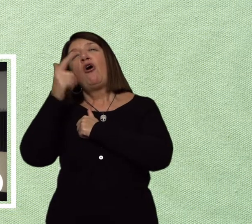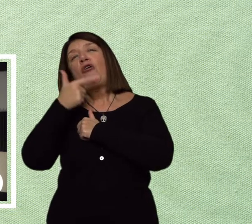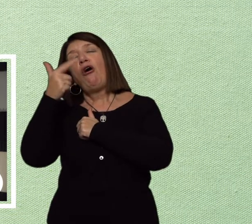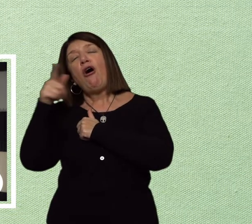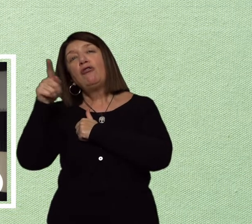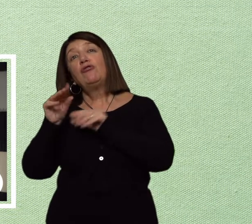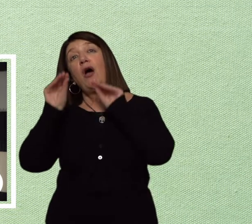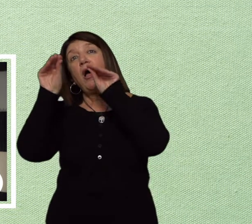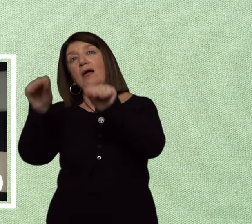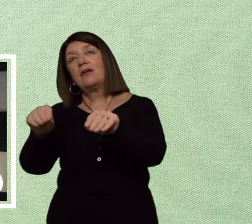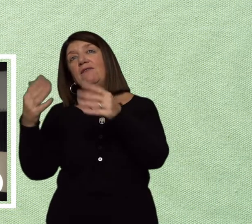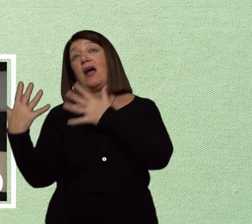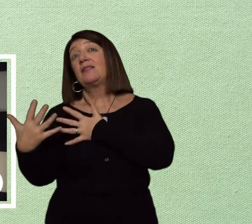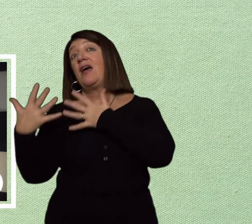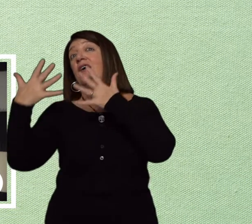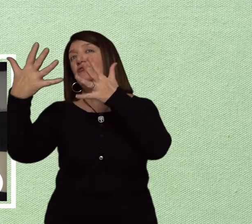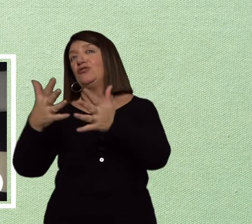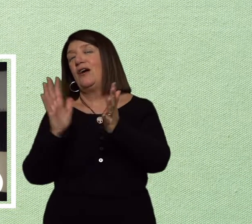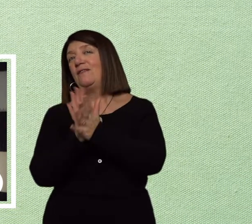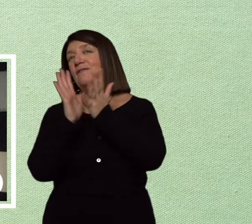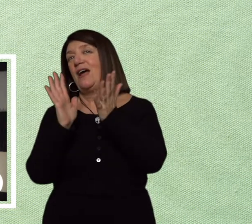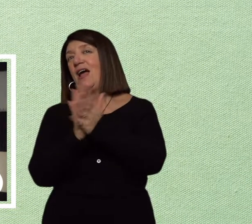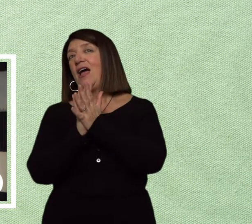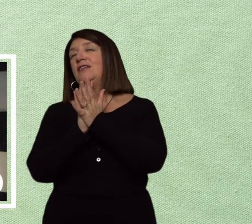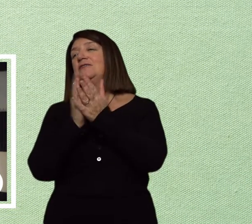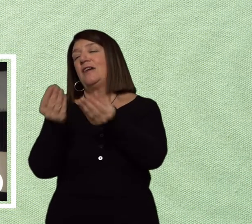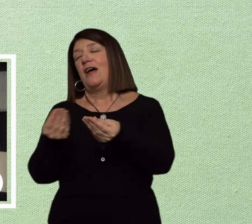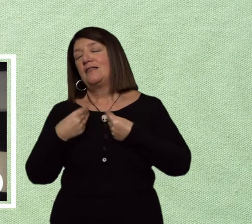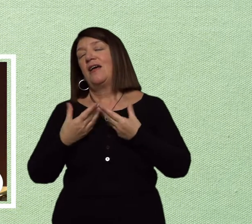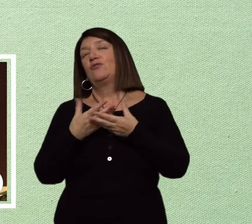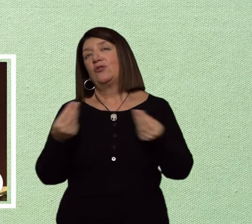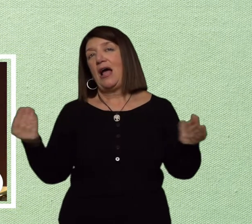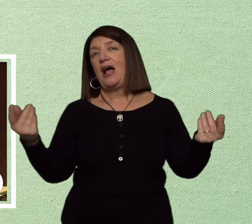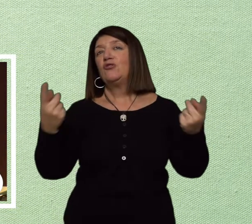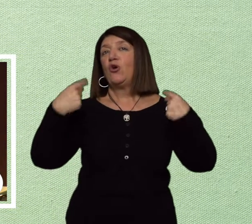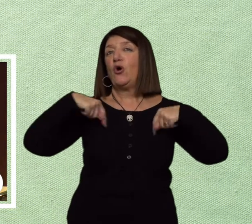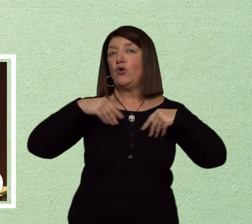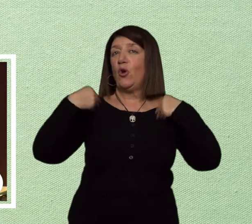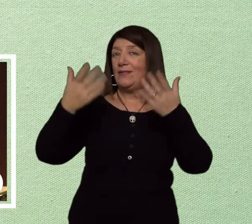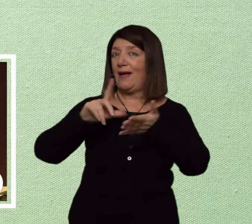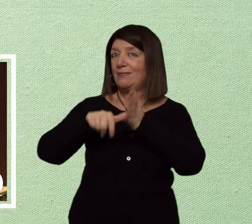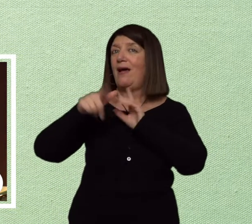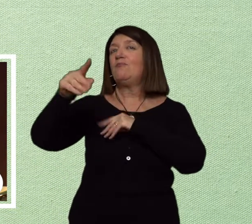molto a noi, forse più di quanto abbiamo dato noi